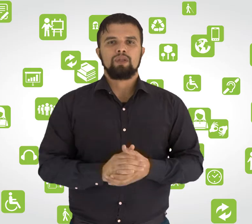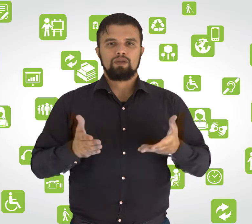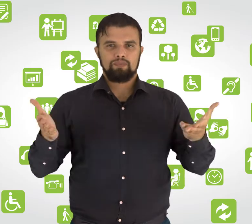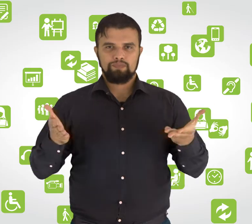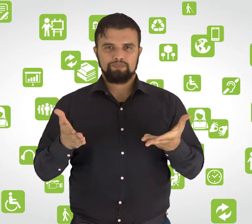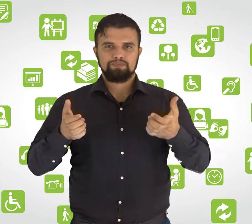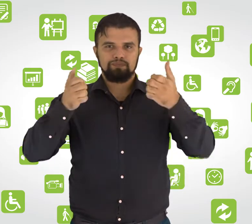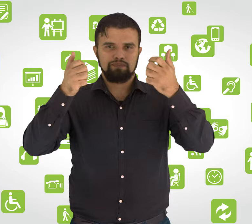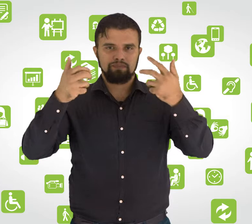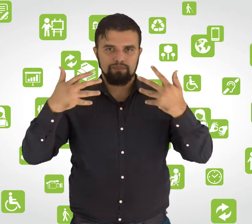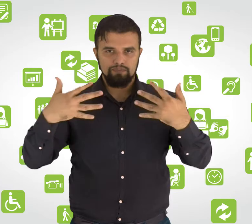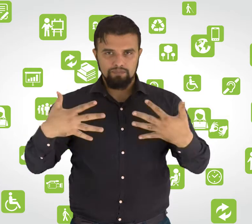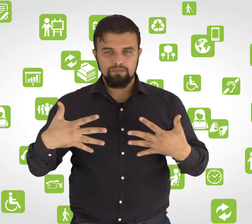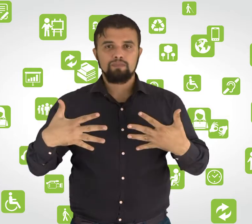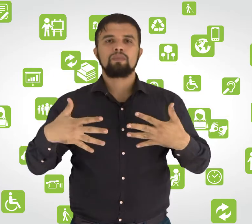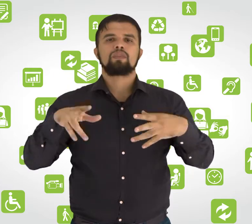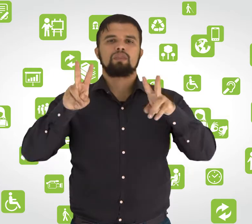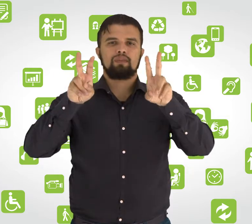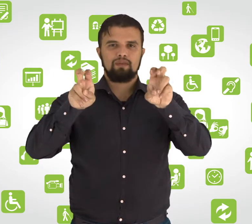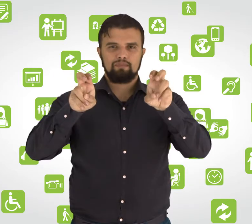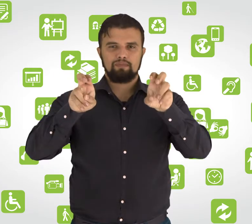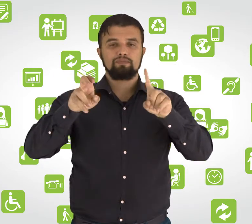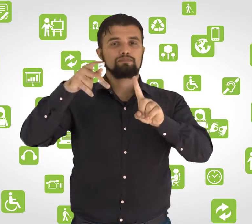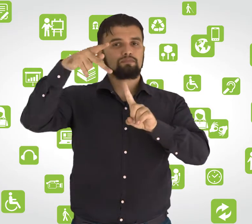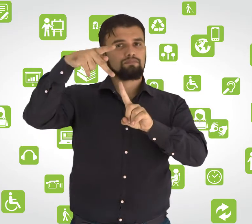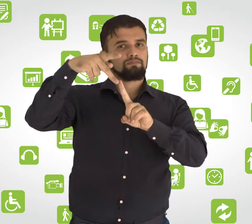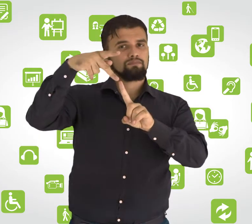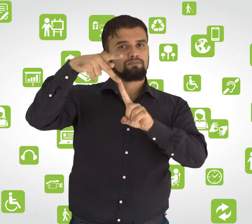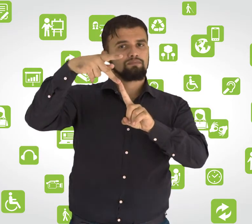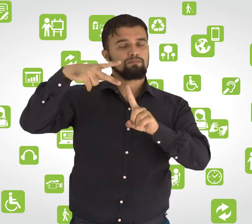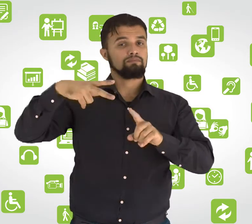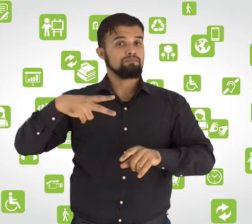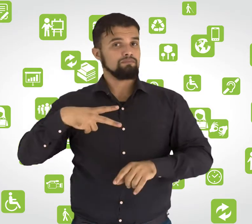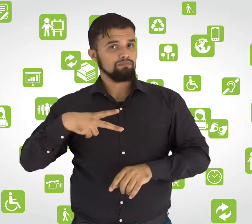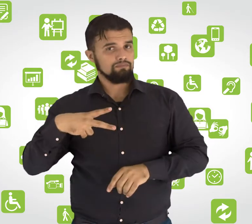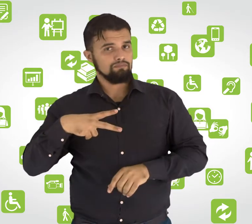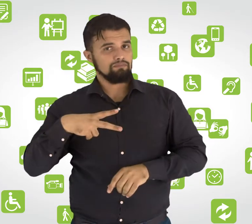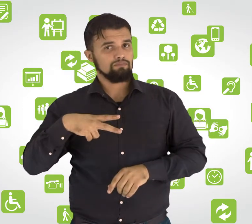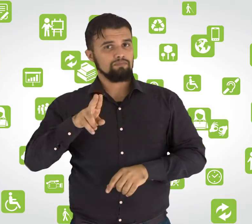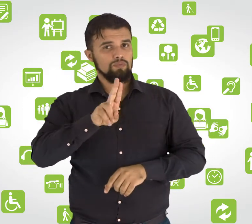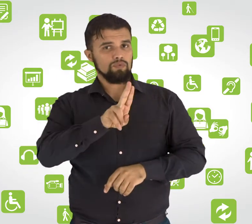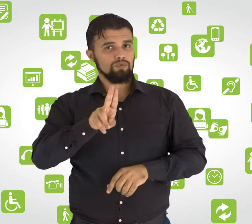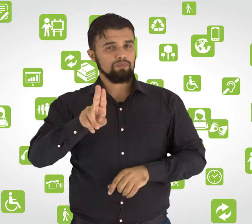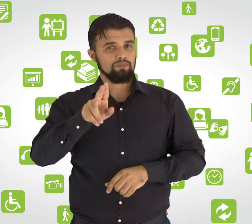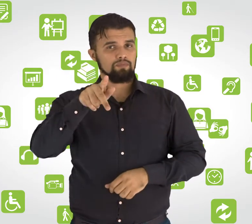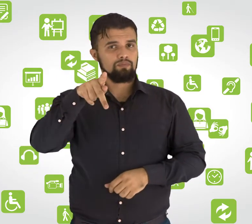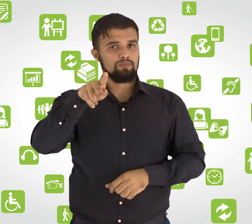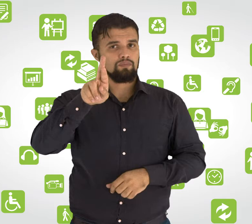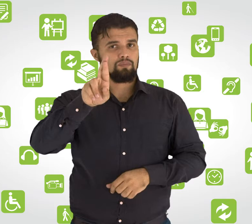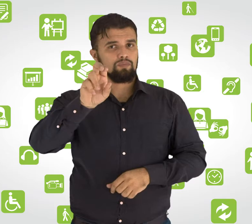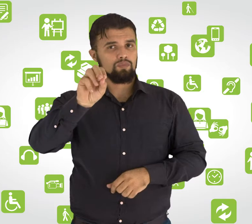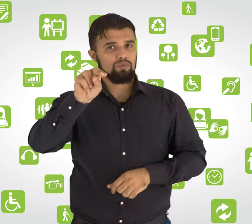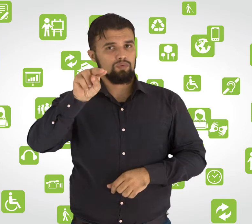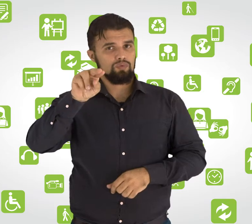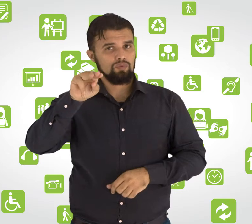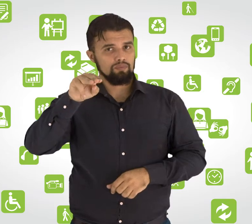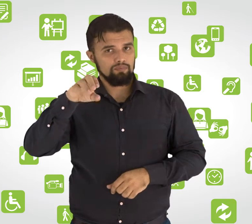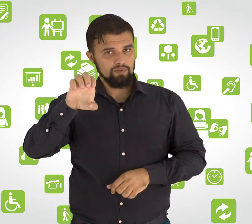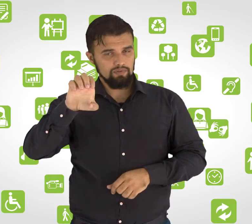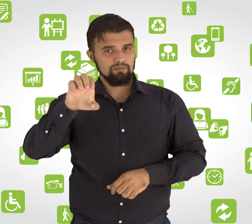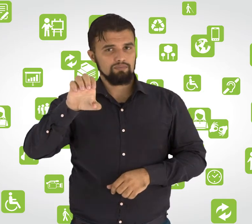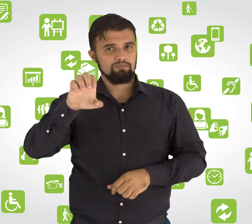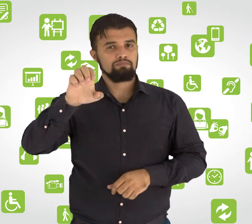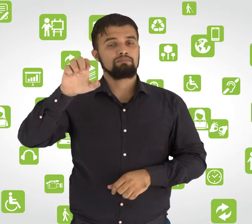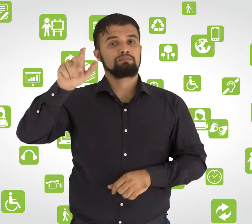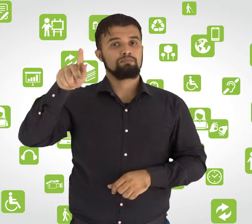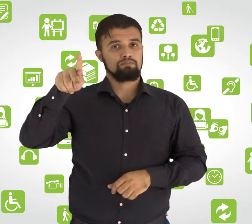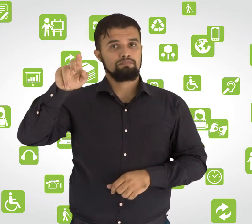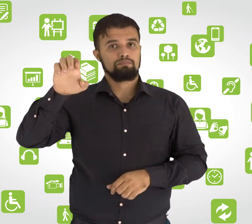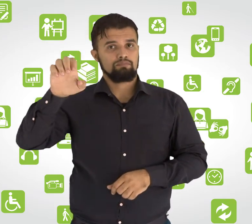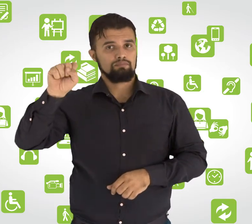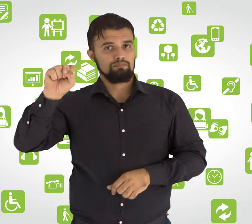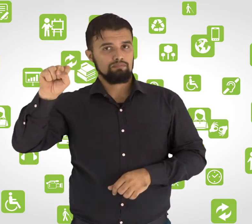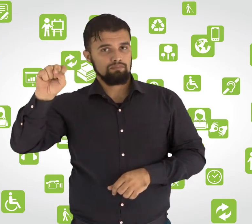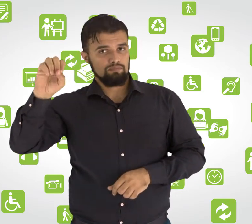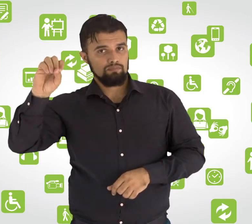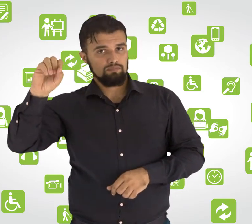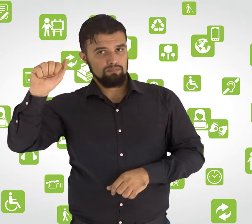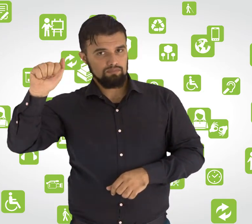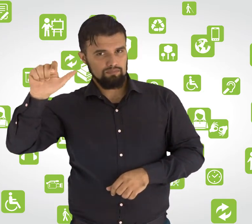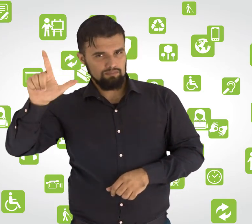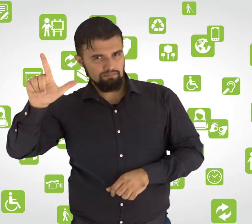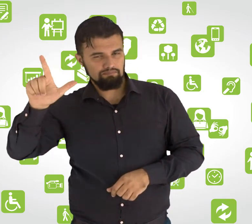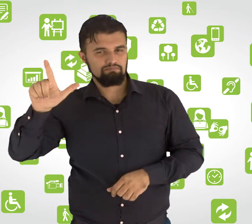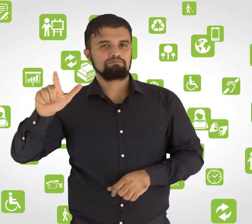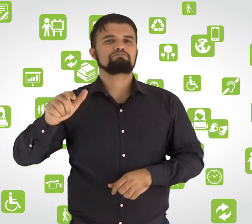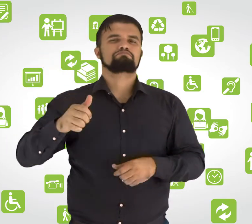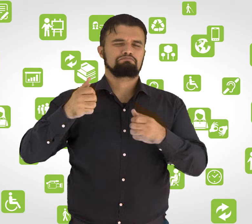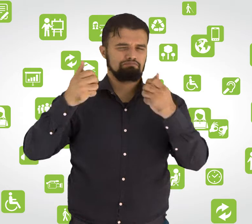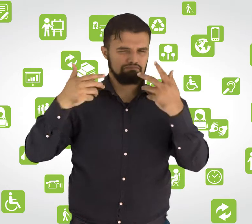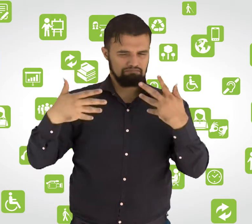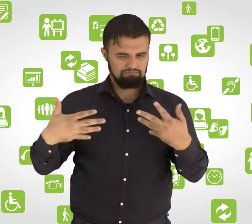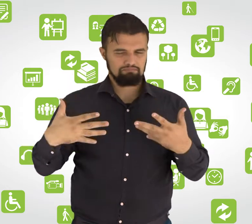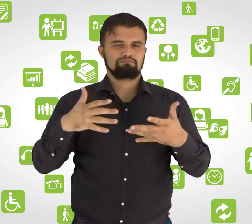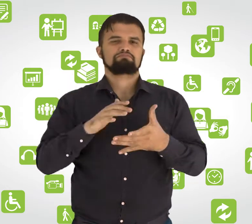Agora apresentarei o seguinte tema: Pronome Pessoal